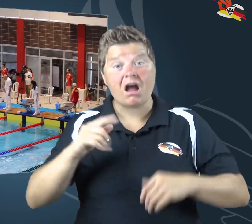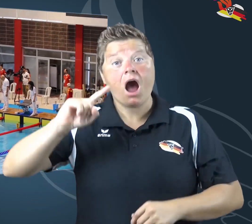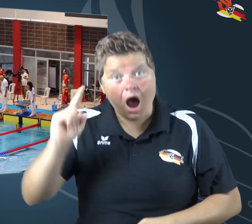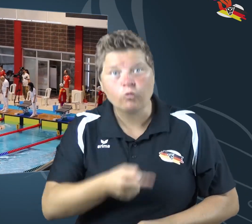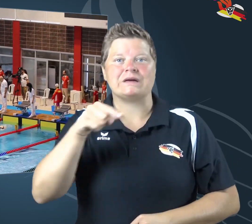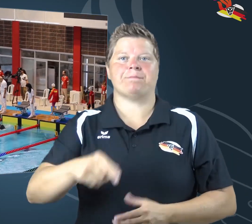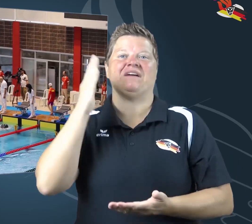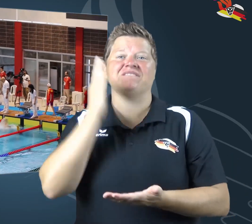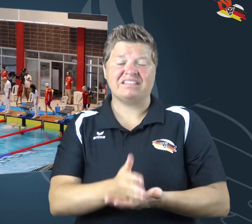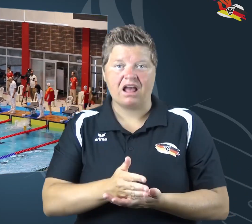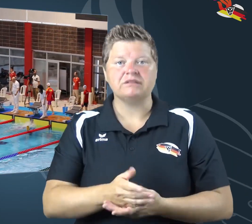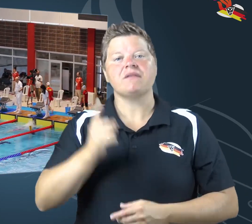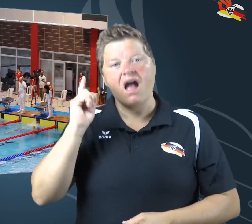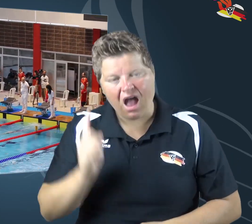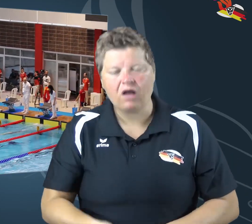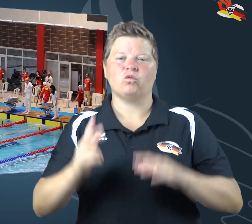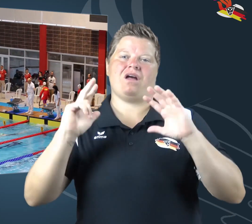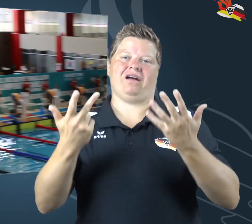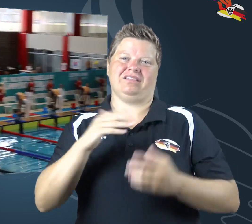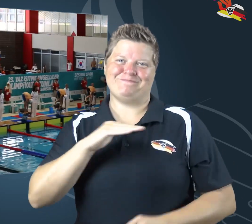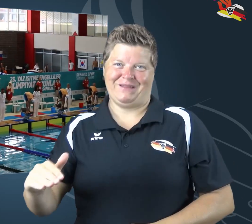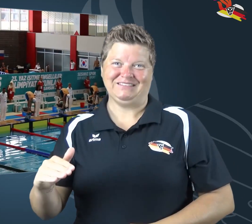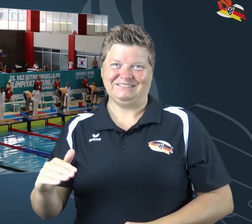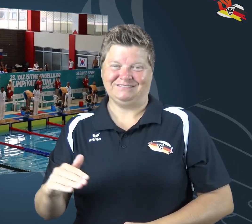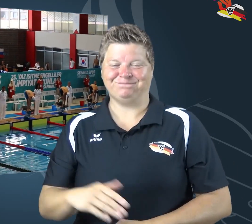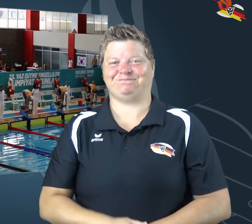Michael Würges konnte im 50m Brustschwimmen auch nachziehen.